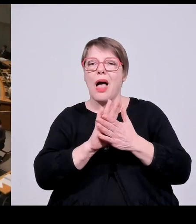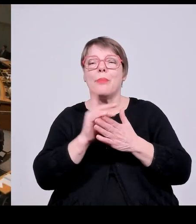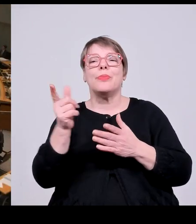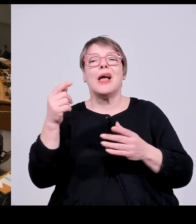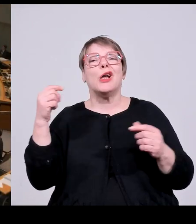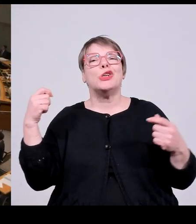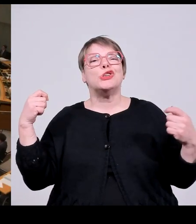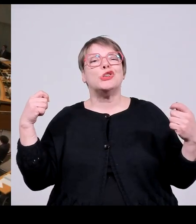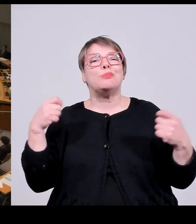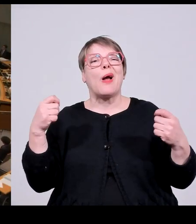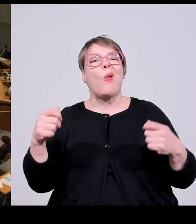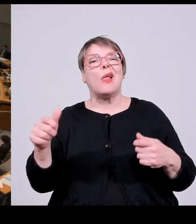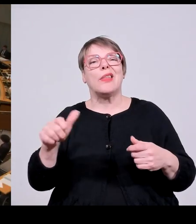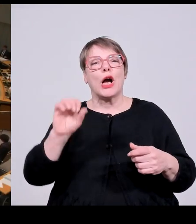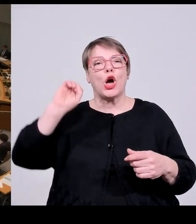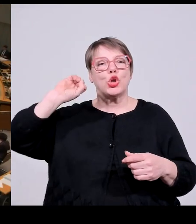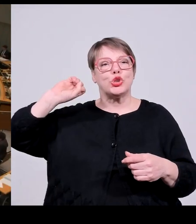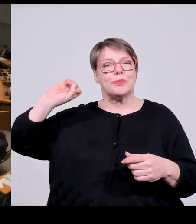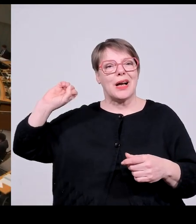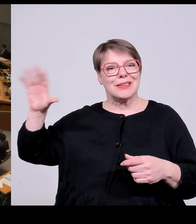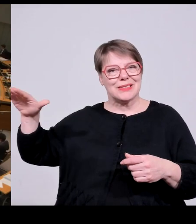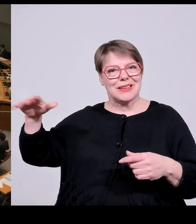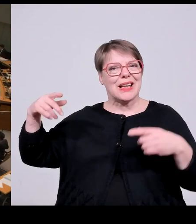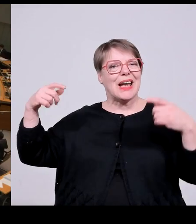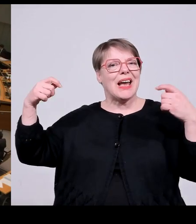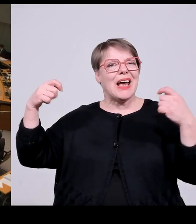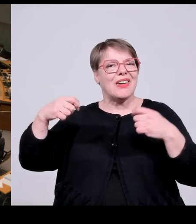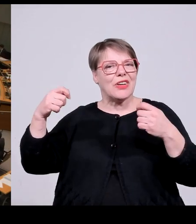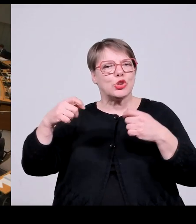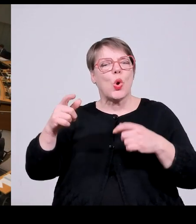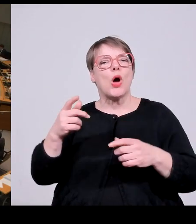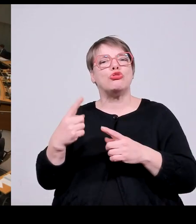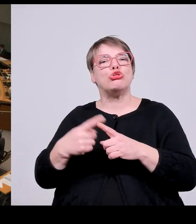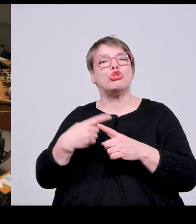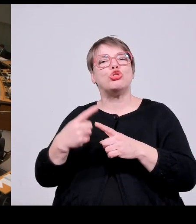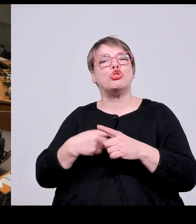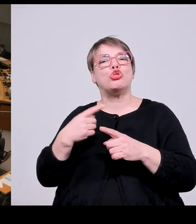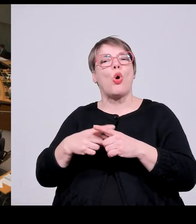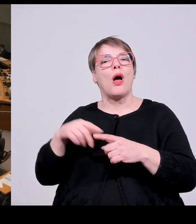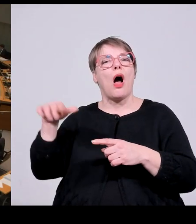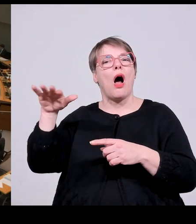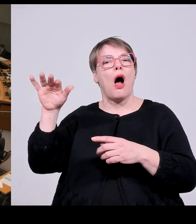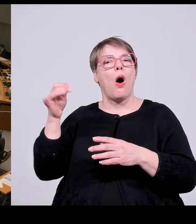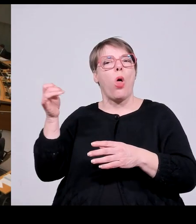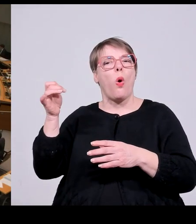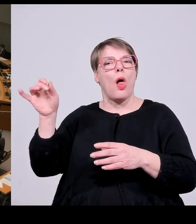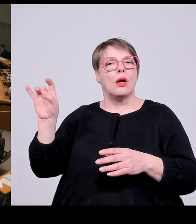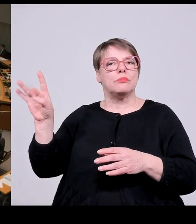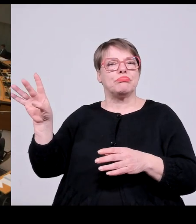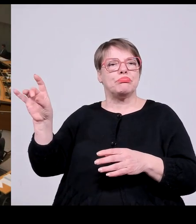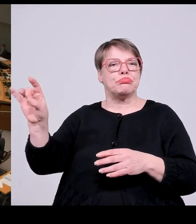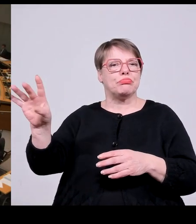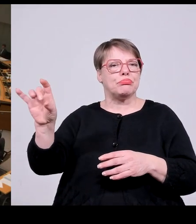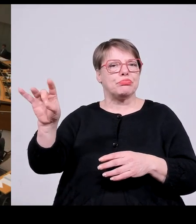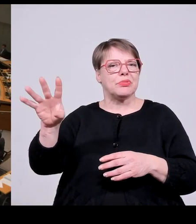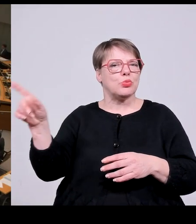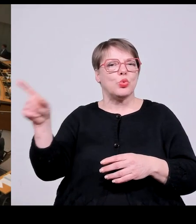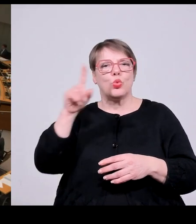(Beifall) (Rednerwechsel) Vielen Dank. Weitere Wortmeldungen liegen nicht vor. Vorgeschlagen wird die Überweisung des Antrags an den Ausschuss für Stadtentwicklung, Bauen und Wohnen.